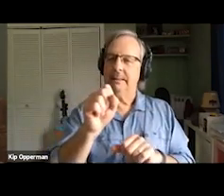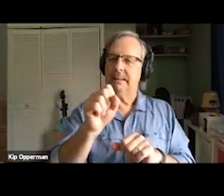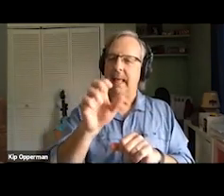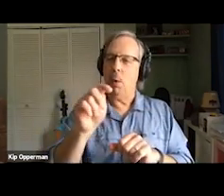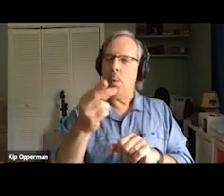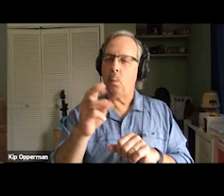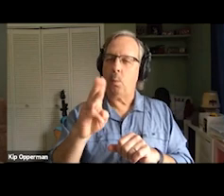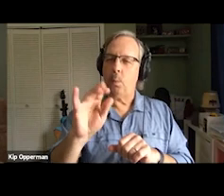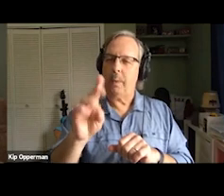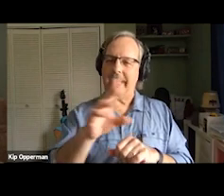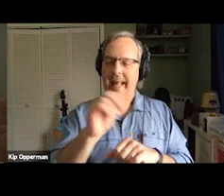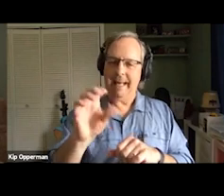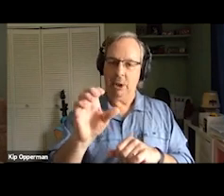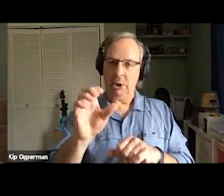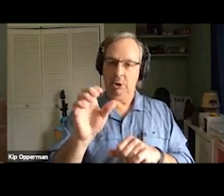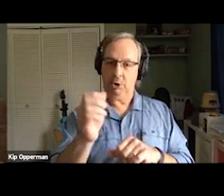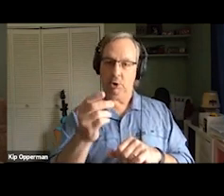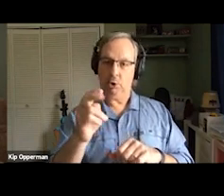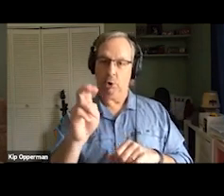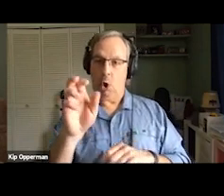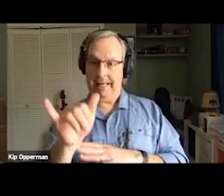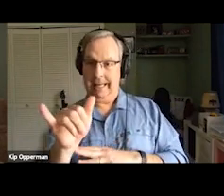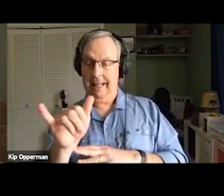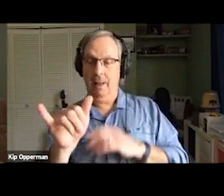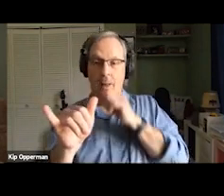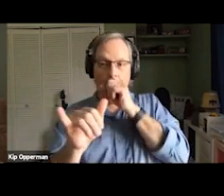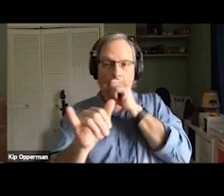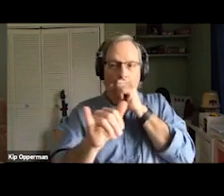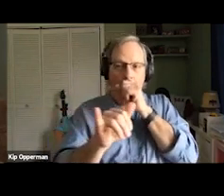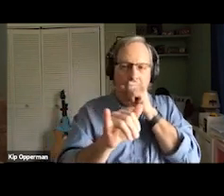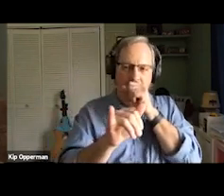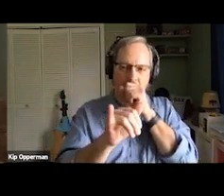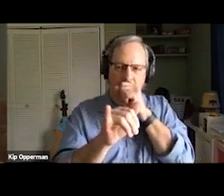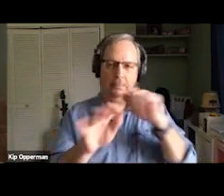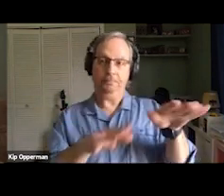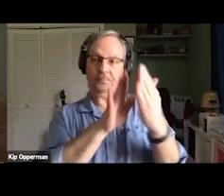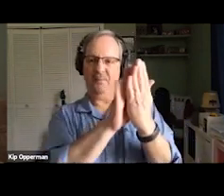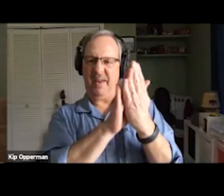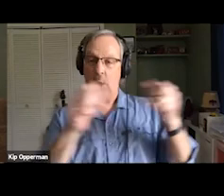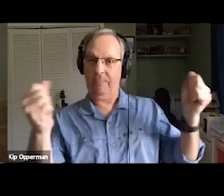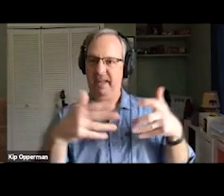Y afrontar nuestros miedos. Quiero decir, al principio, realmente pensé, "Bueno, esto podría matarme",